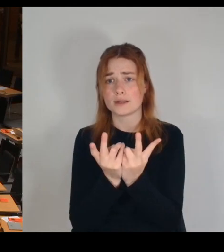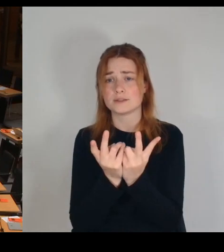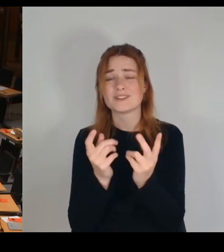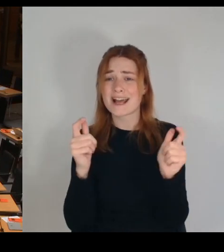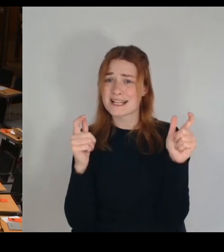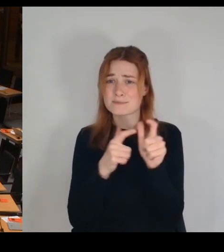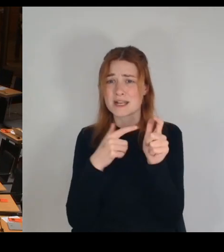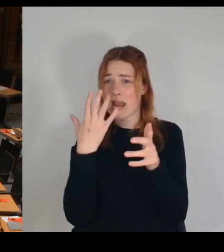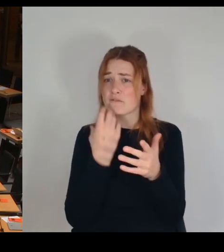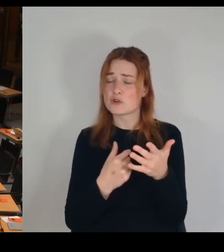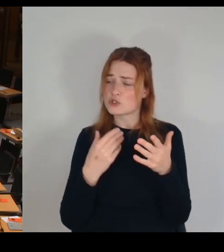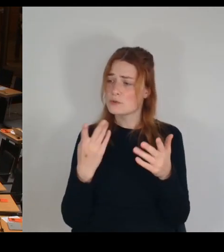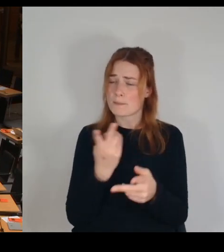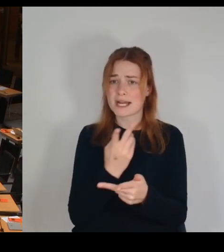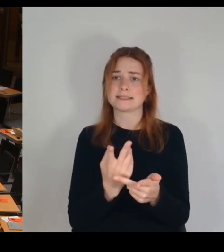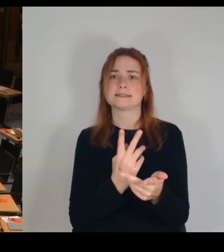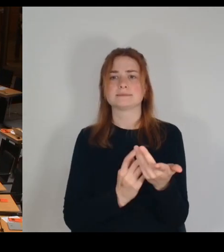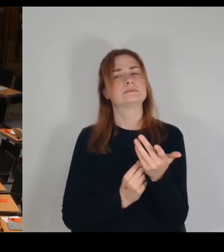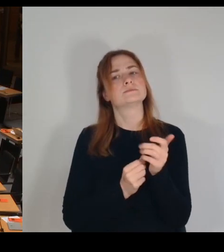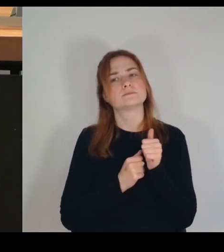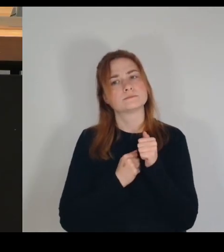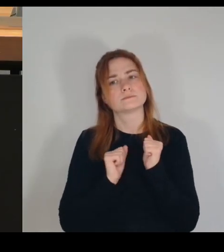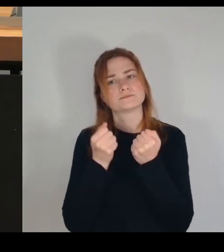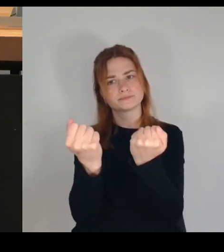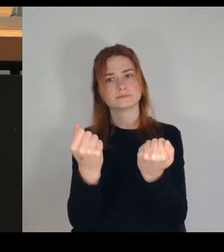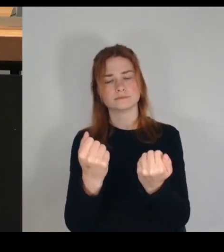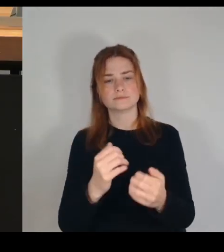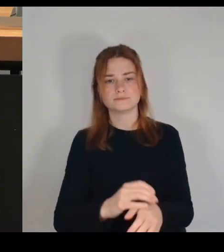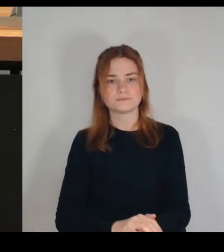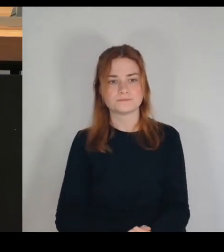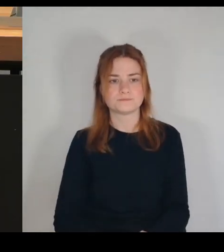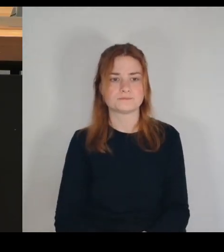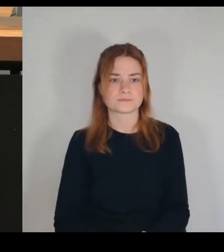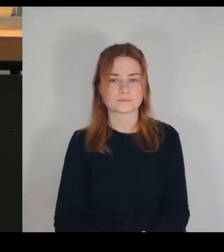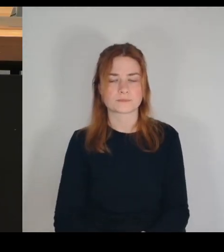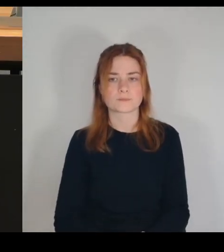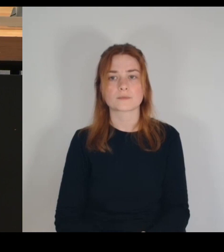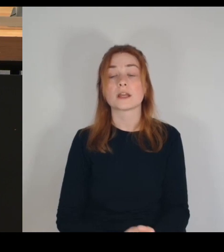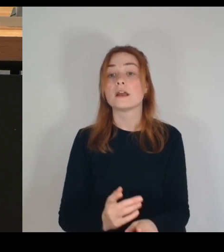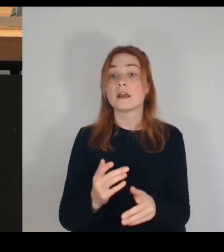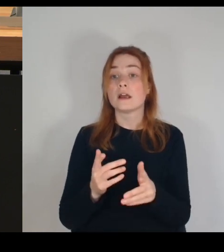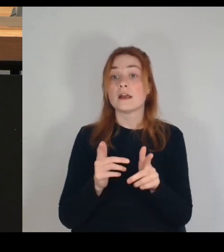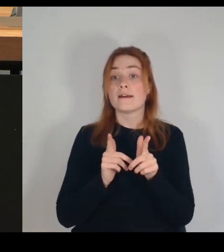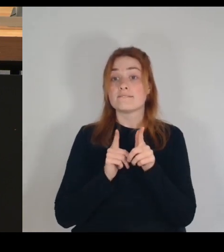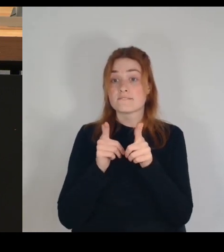Der Fahrplan wurde uns im Ausschuss Arbeit und Soziales tatsächlich auch genannt, Das muss ich schon sagen.